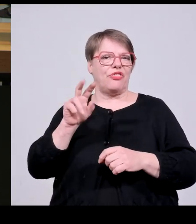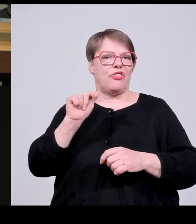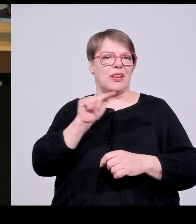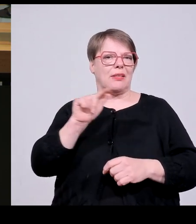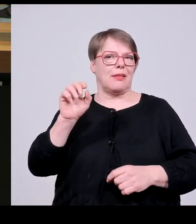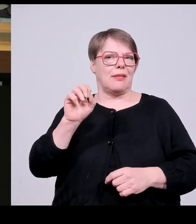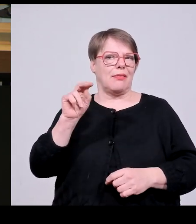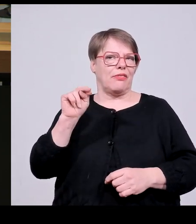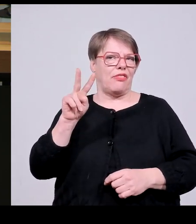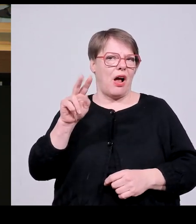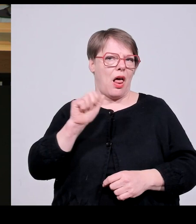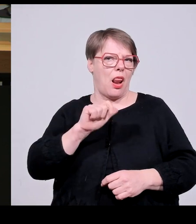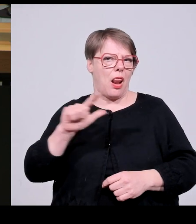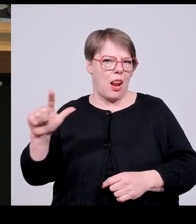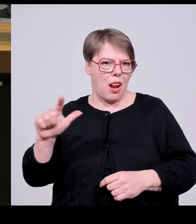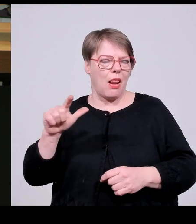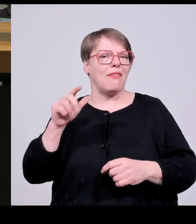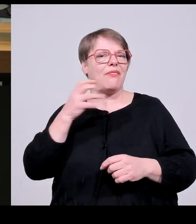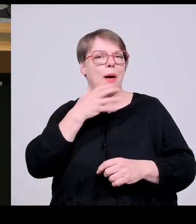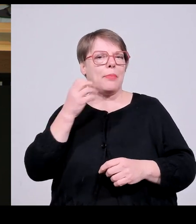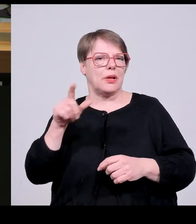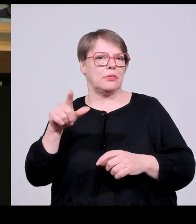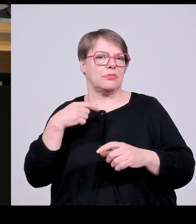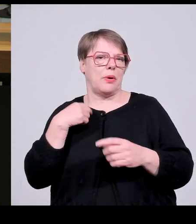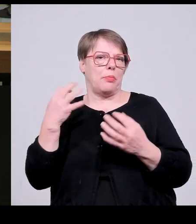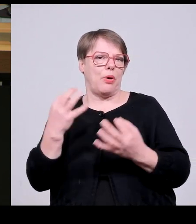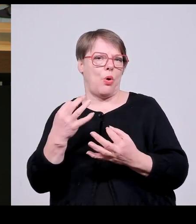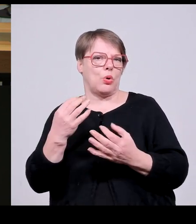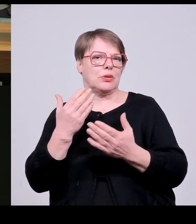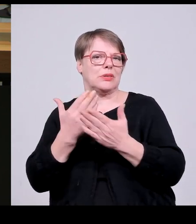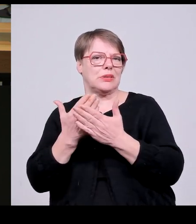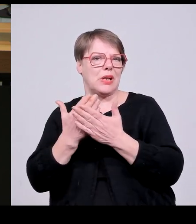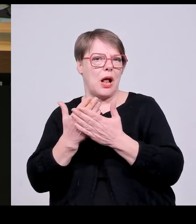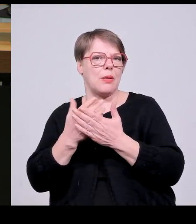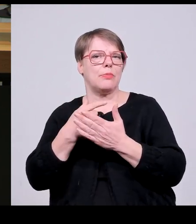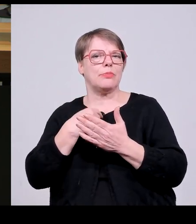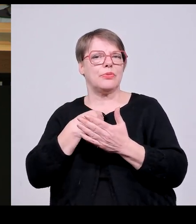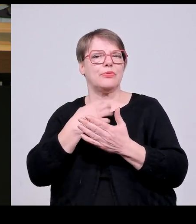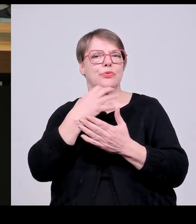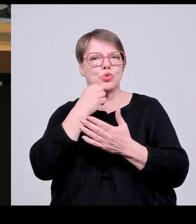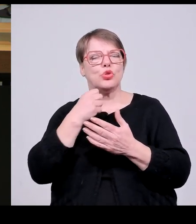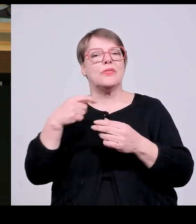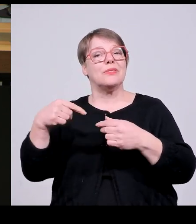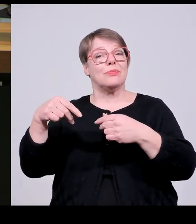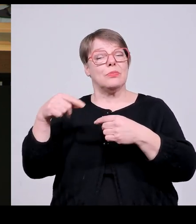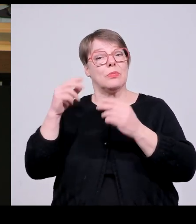Als Blaupause dient uns dabei die erfolgreiche das erfolgreiche Vorgehen bei der Rekommunalisierung das